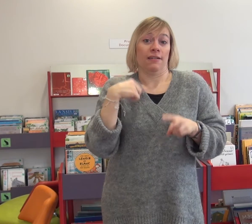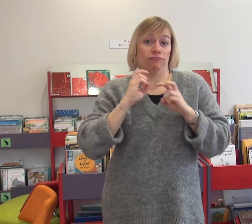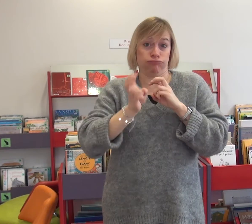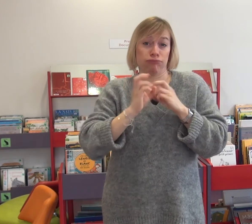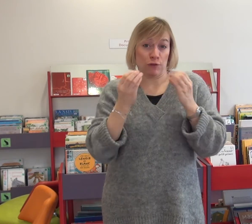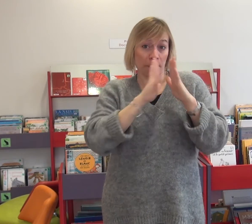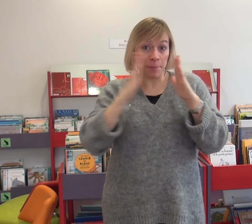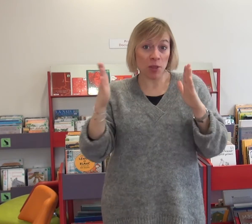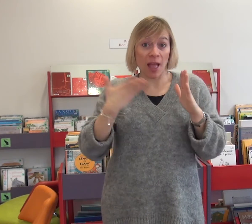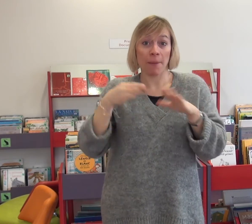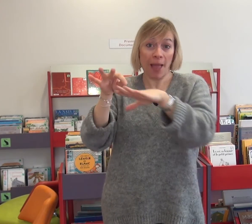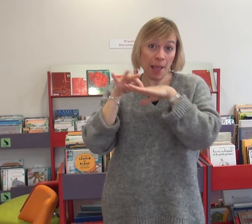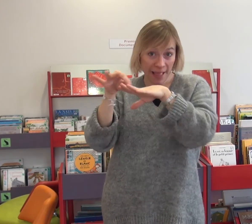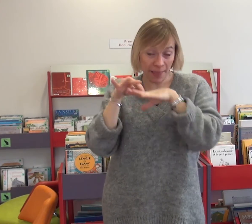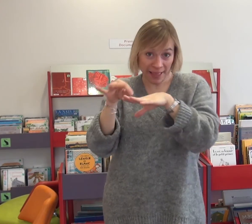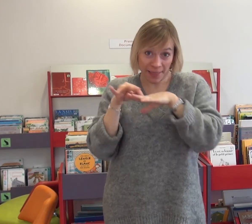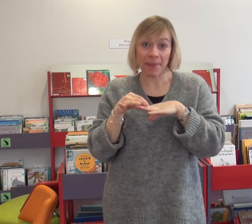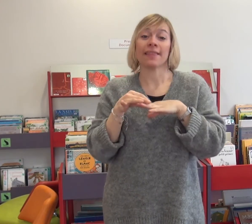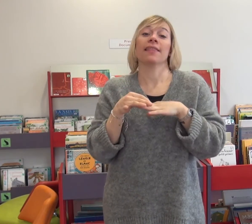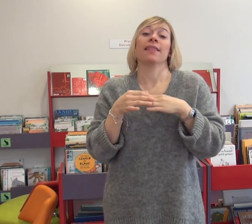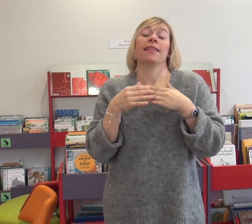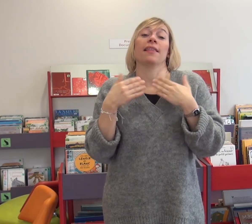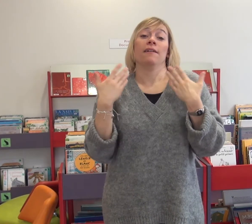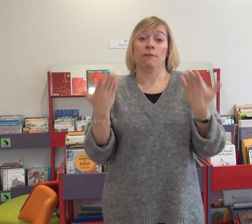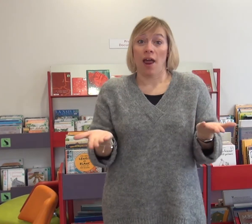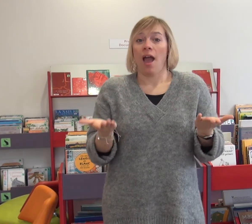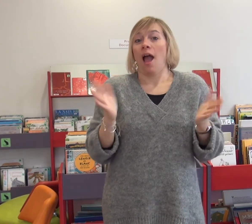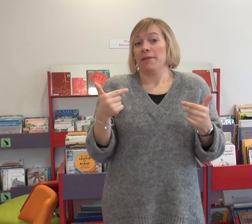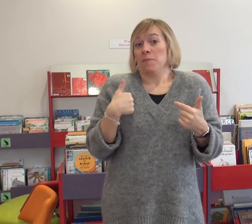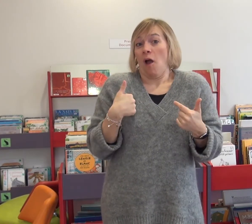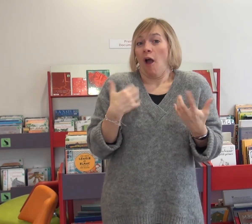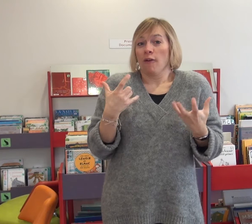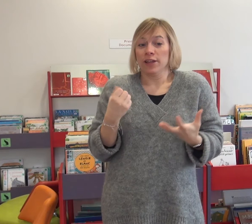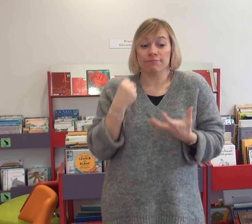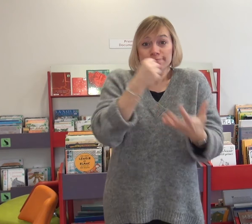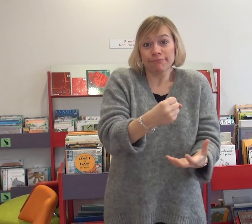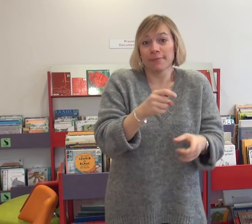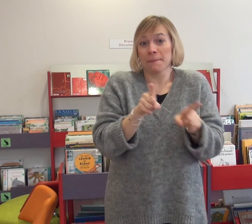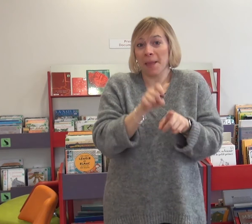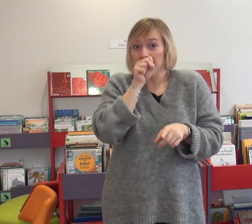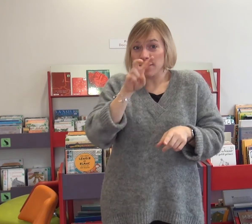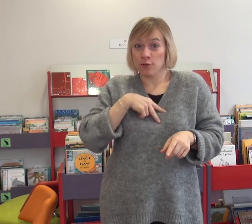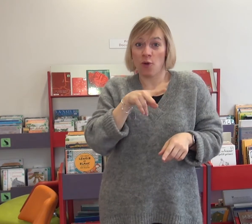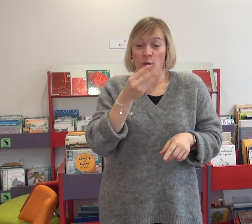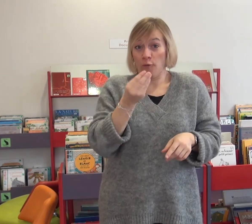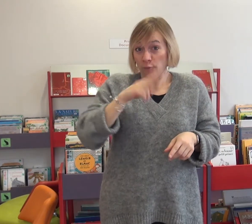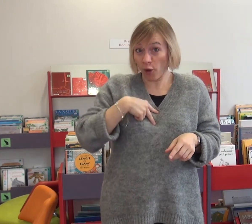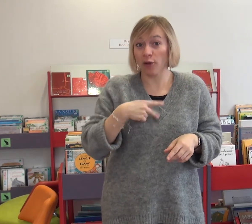ma mère m’accompagnait régulièrement à la bibliothèque. Voilà, après, j’ai eu envie de transmettre ma passion de la lecture à mes enfants.